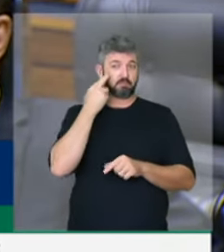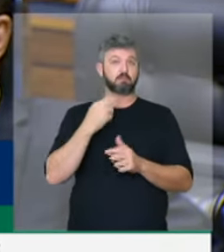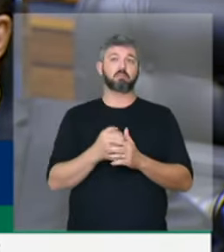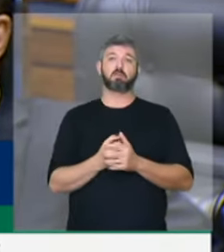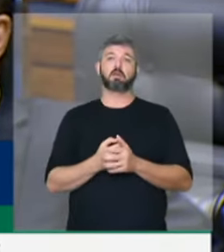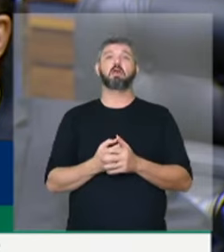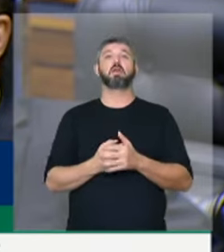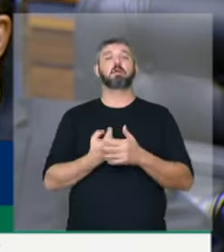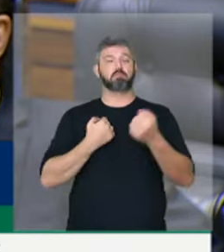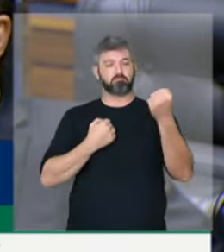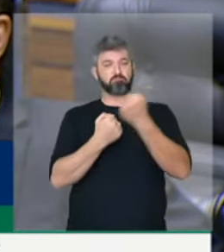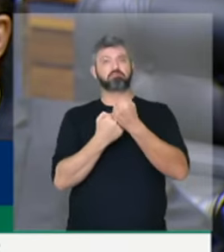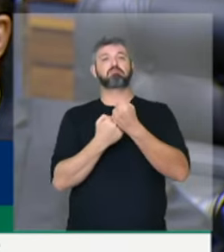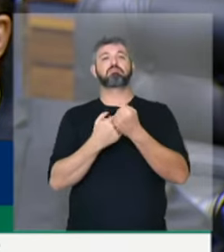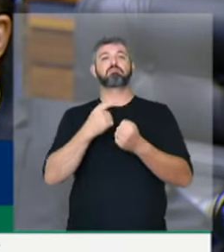RETROVISOR DE TUDO O QUE PASSOU. MAS.... OBVIAMENTE,